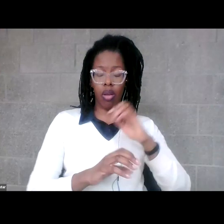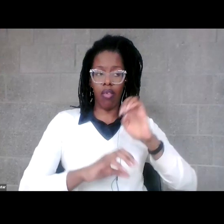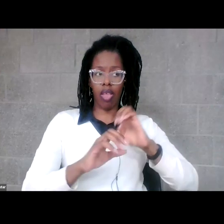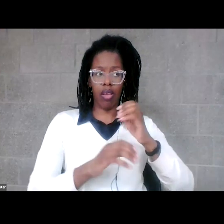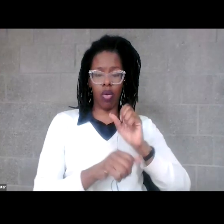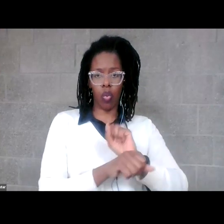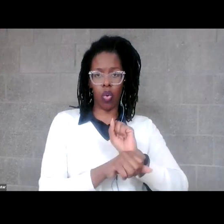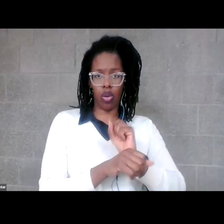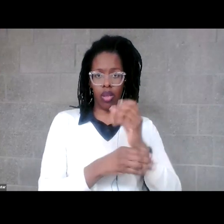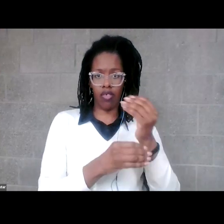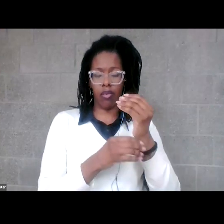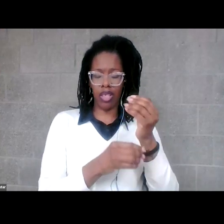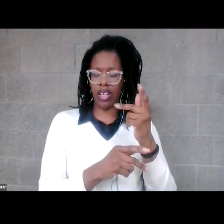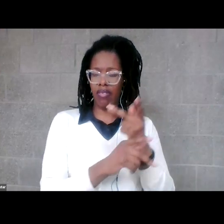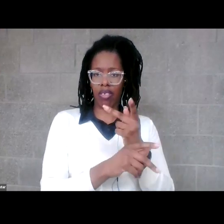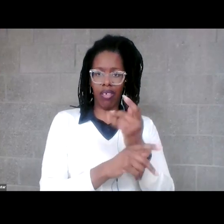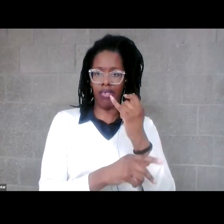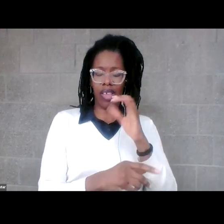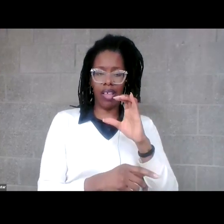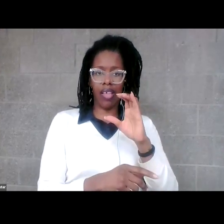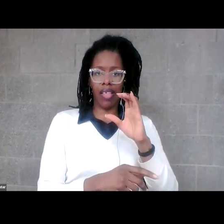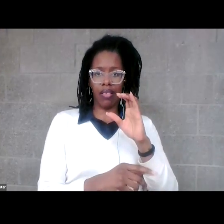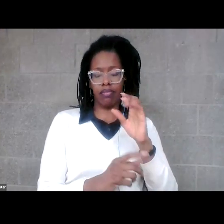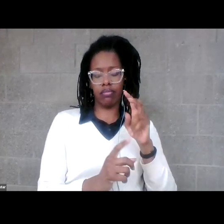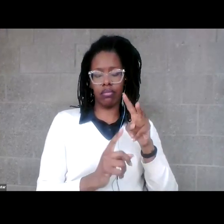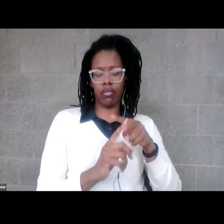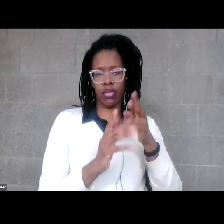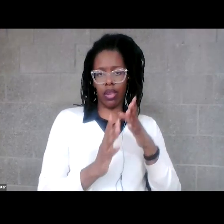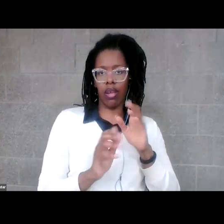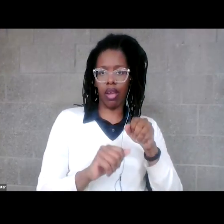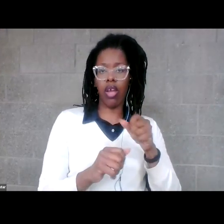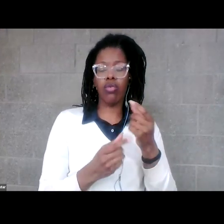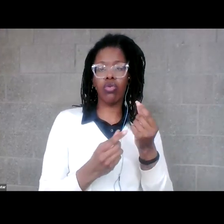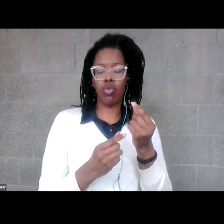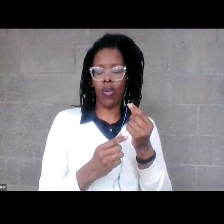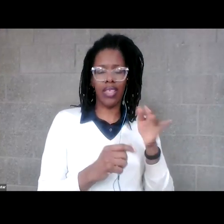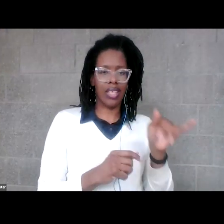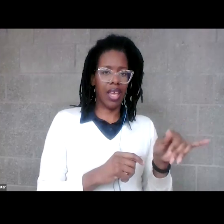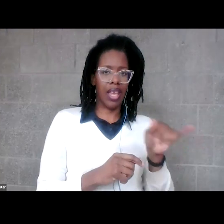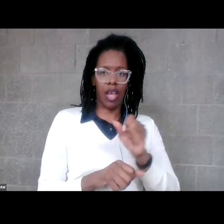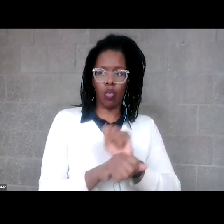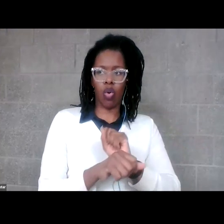si un reclamante puede hacer su trabajo pasado o adaptarse a otro trabajo en la economía nacional.